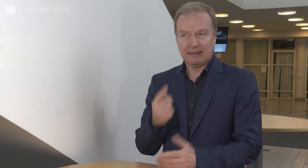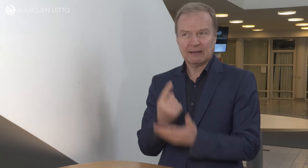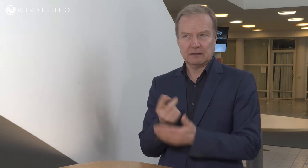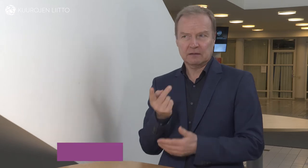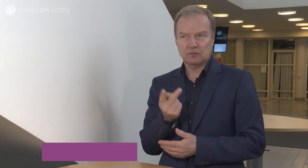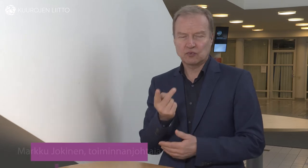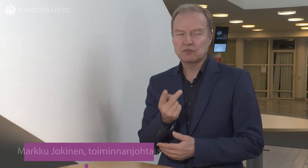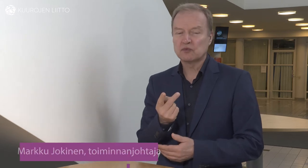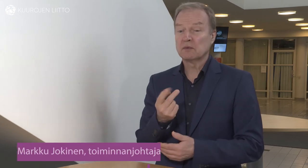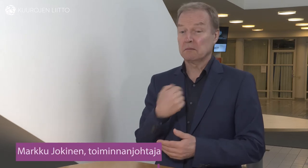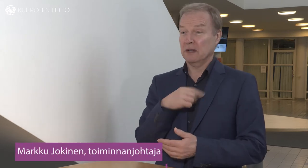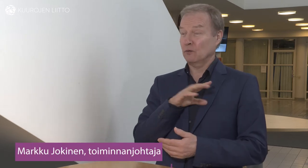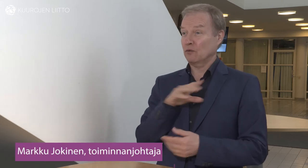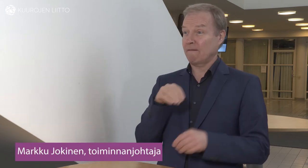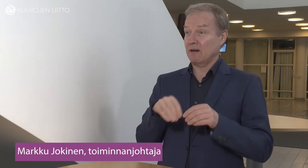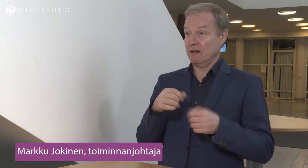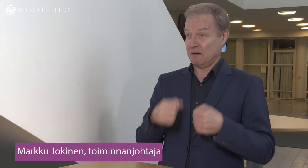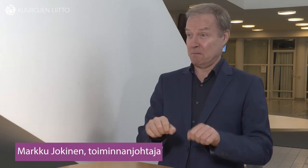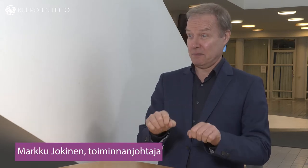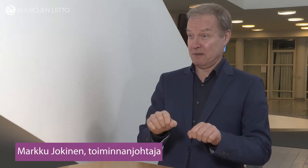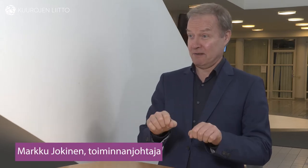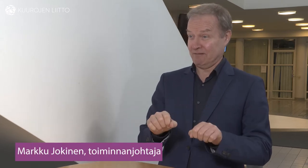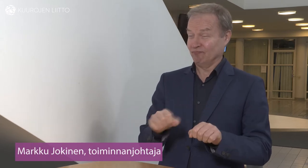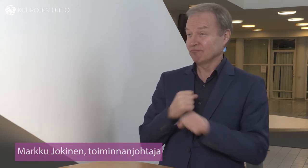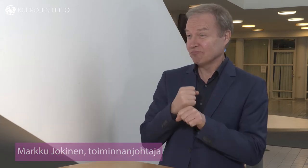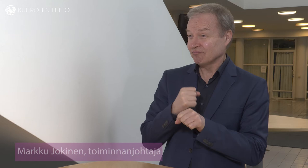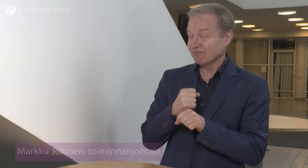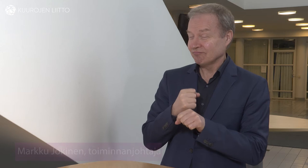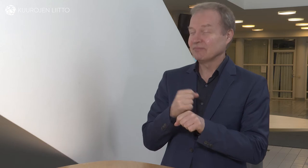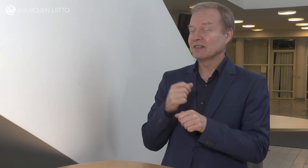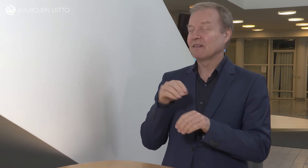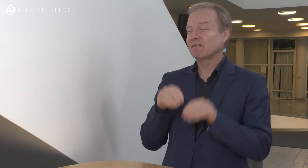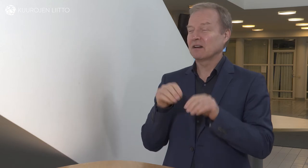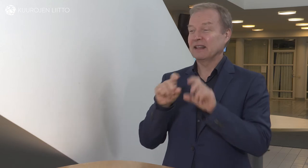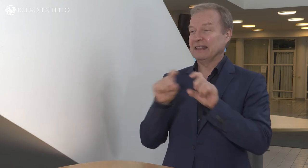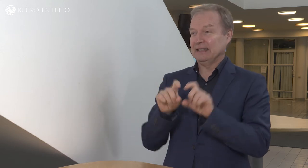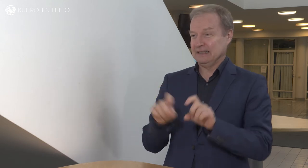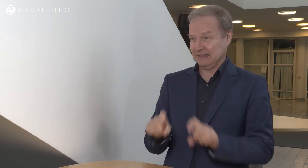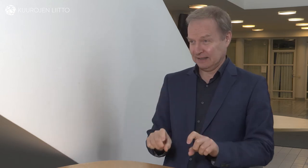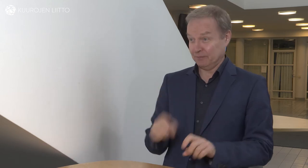Tämä on tärkeä kysymys. Olemme laatineet osana vaalikampanjaamme teesejä, -